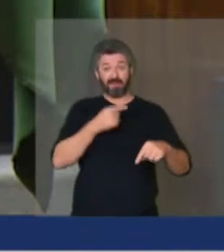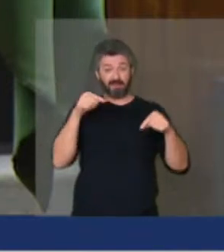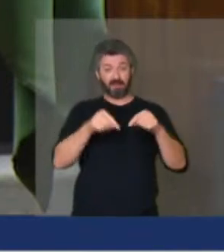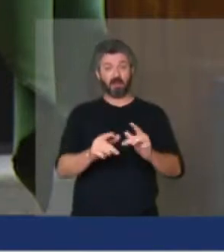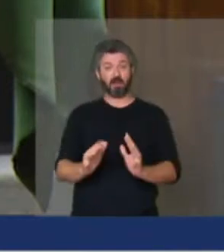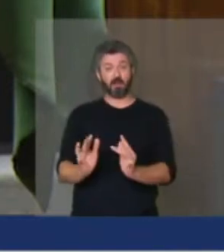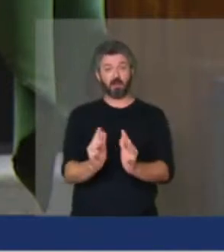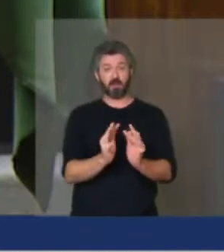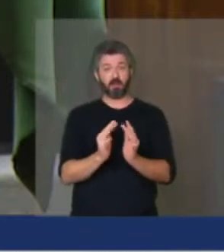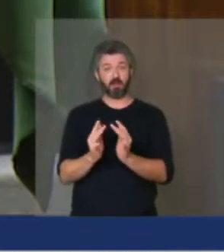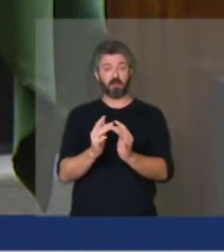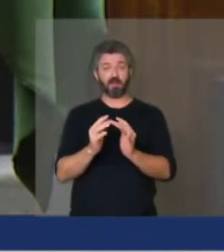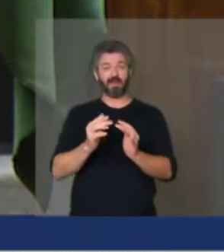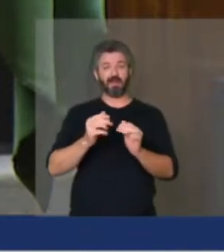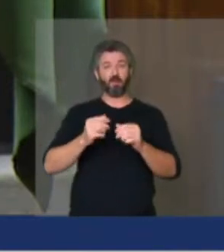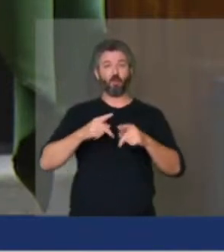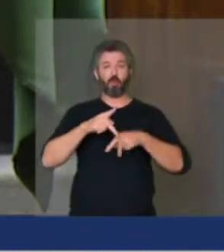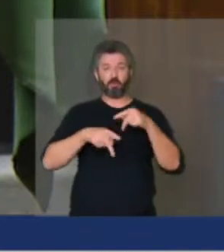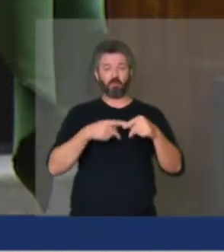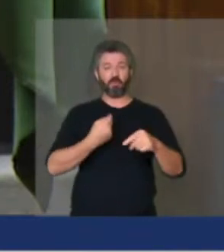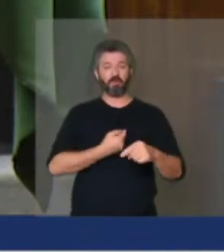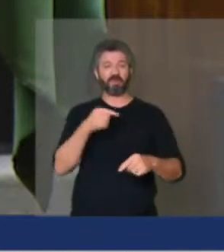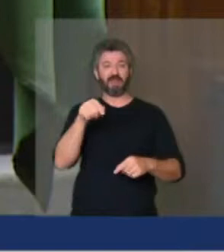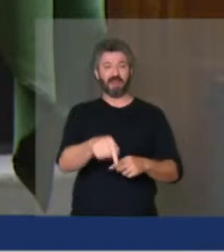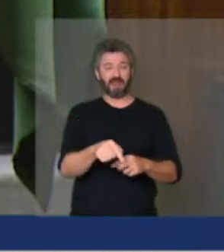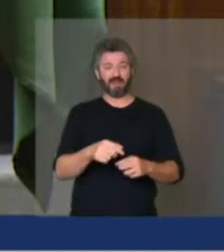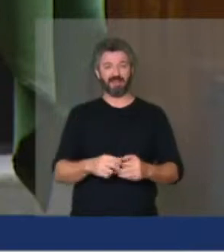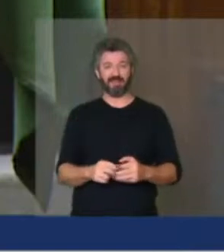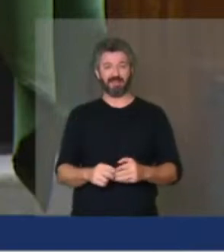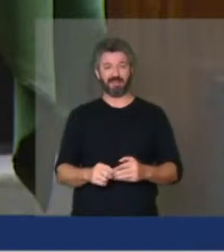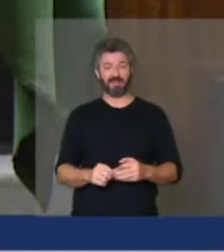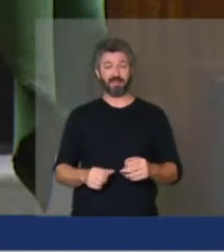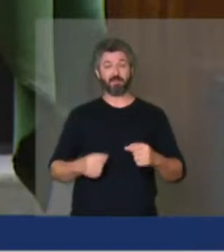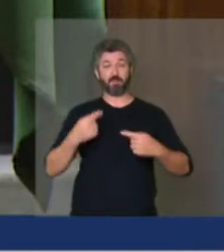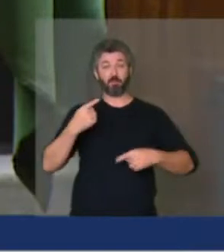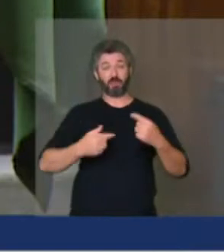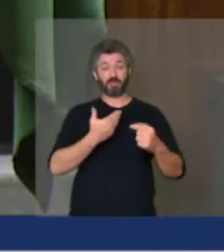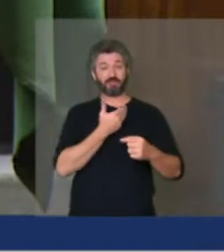MUNICÍPIO QUE AS POLÍTICAS PÚBLICAS ELAS SE EFETIVAMENTE AM É NO MUNICÍPIO QUE AS PESSOAS CONSTROEM AS SUAS